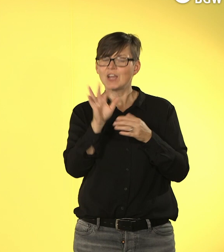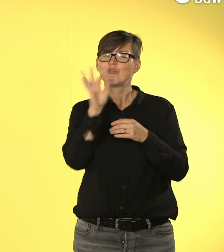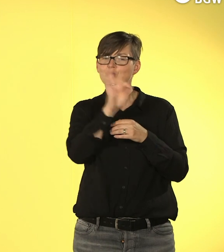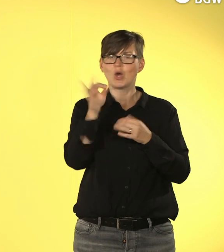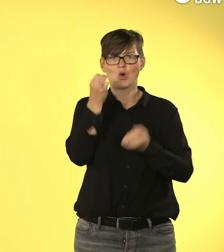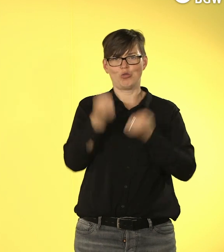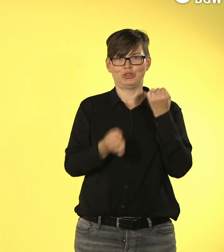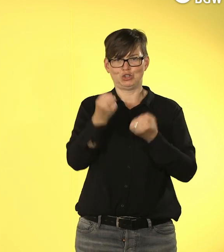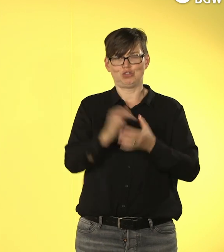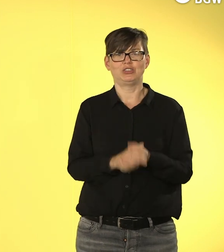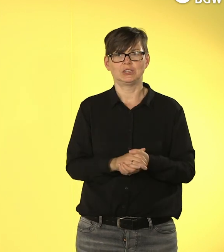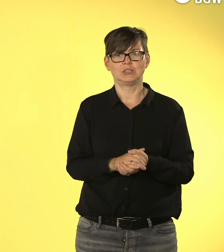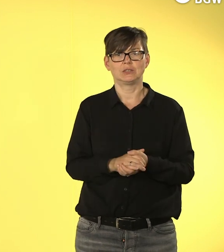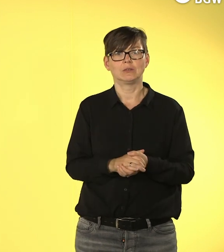Ich kenne viele junge Führungskräfte.